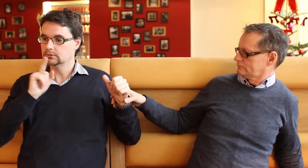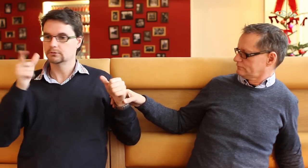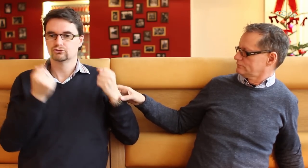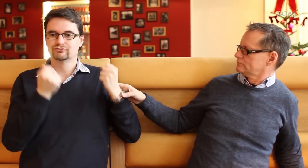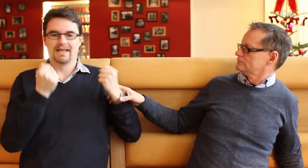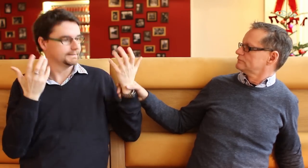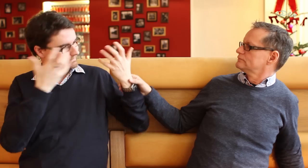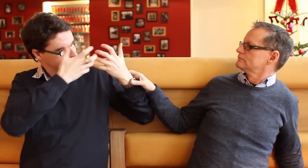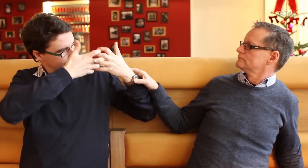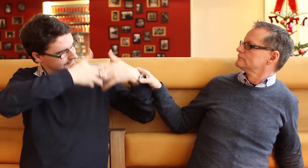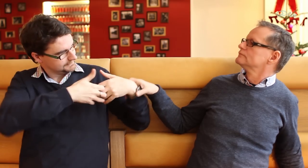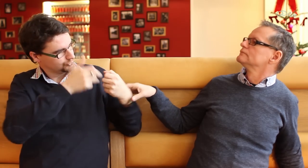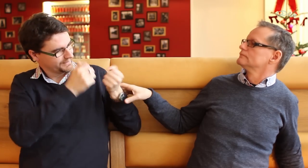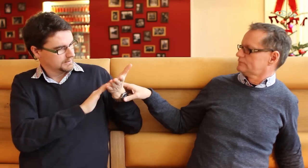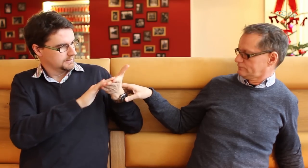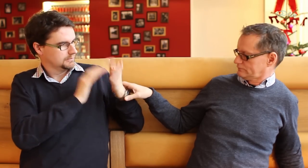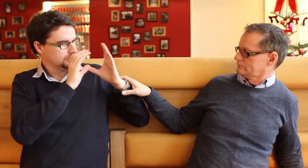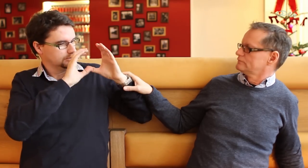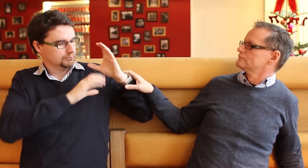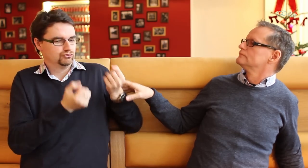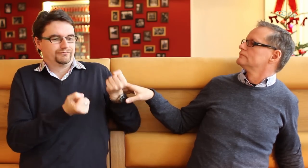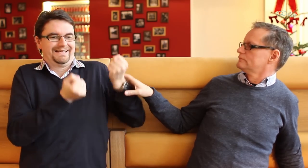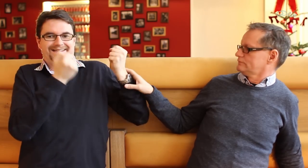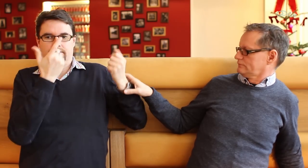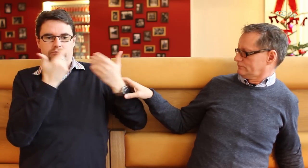Dadurch haben die Tauben kaum Zugang zu Taubblinden bekommen. Beim Lormen brach die Kommunikation oft ab.